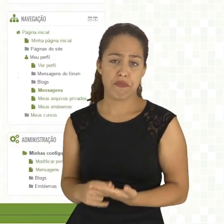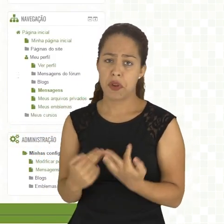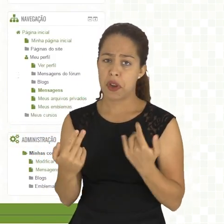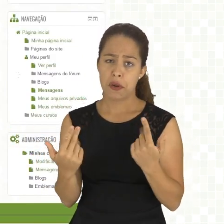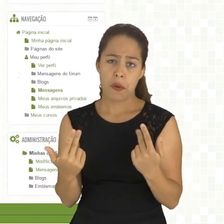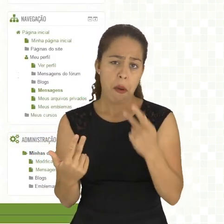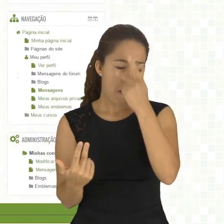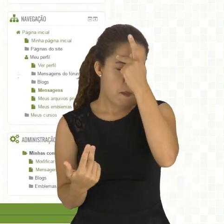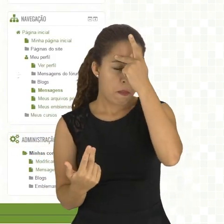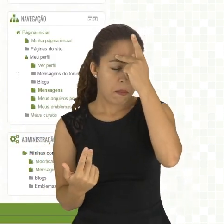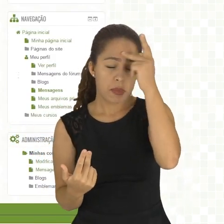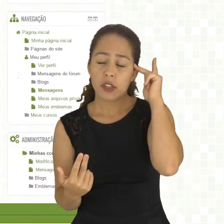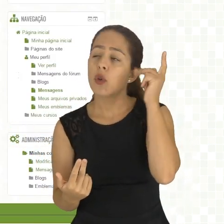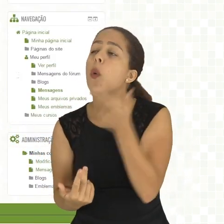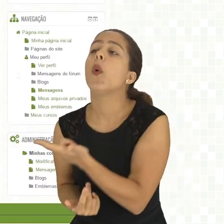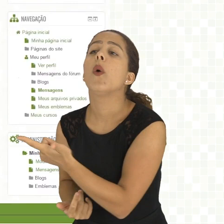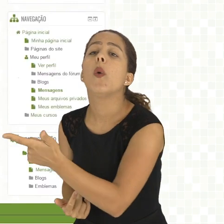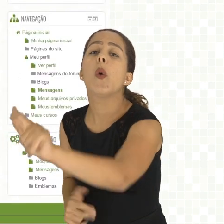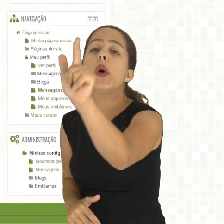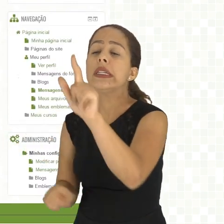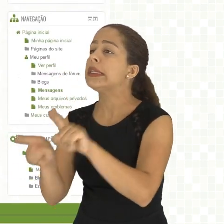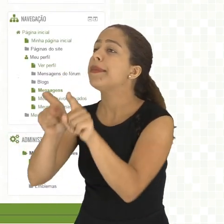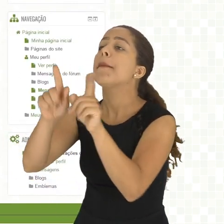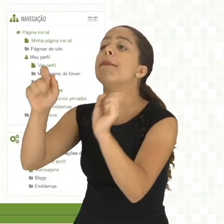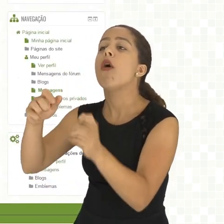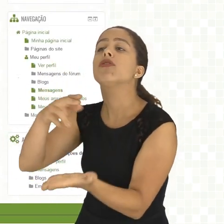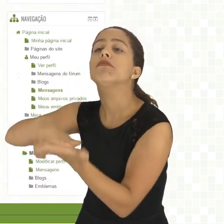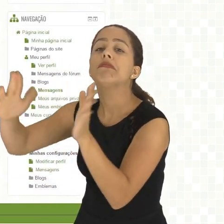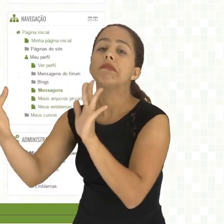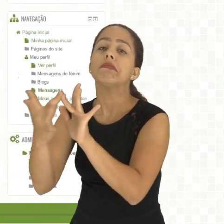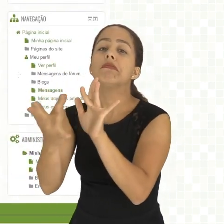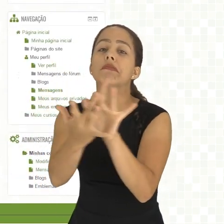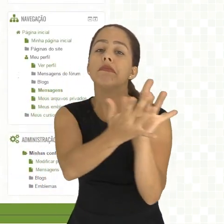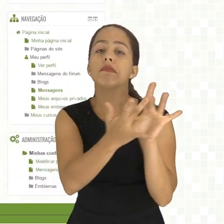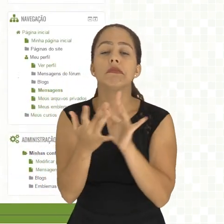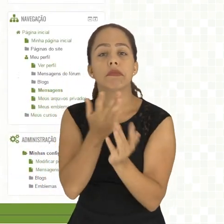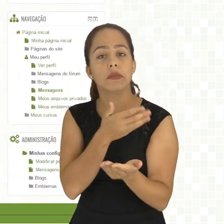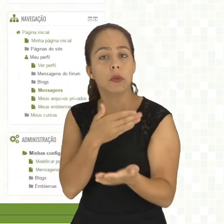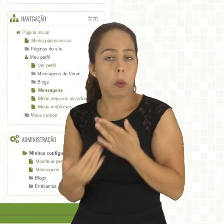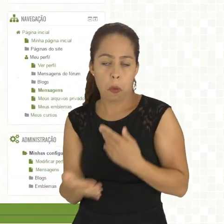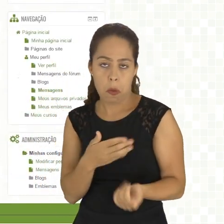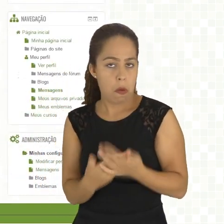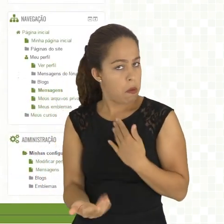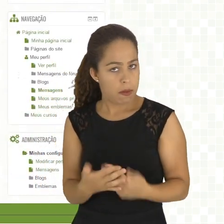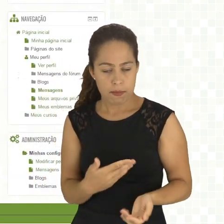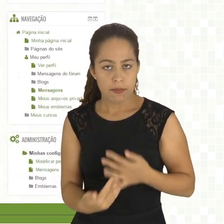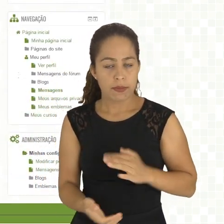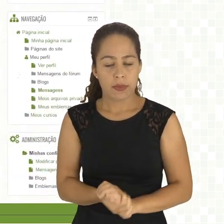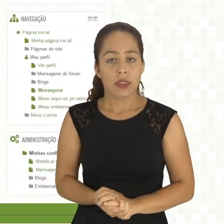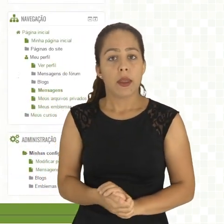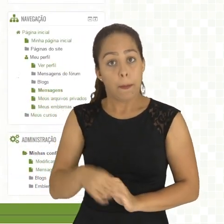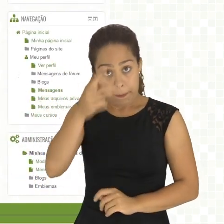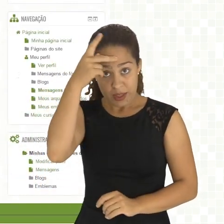qualquer pessoa vinculada ao curso não só àquela disciplina específica.